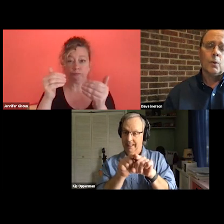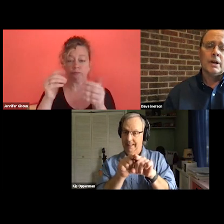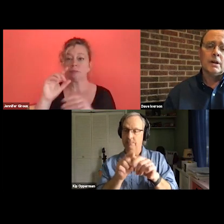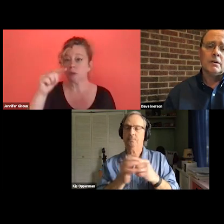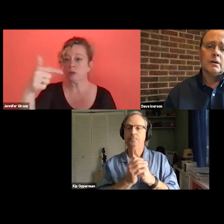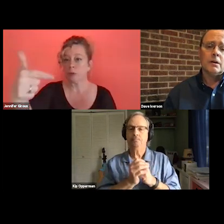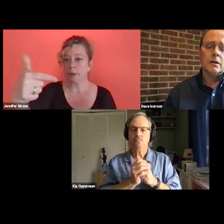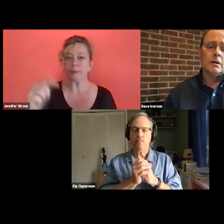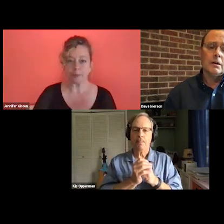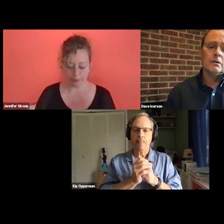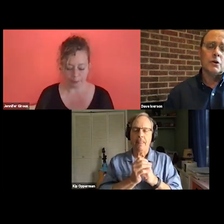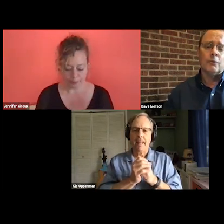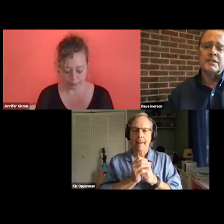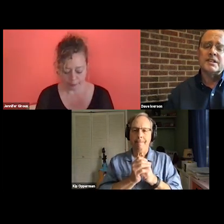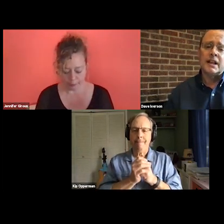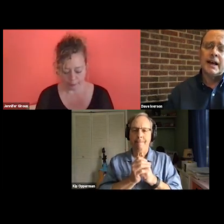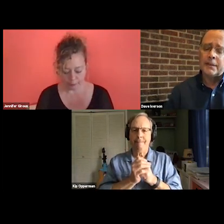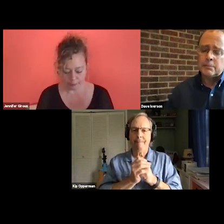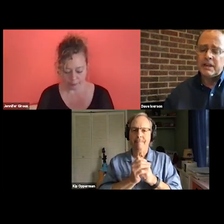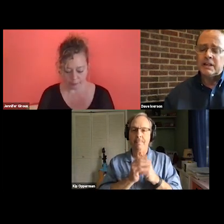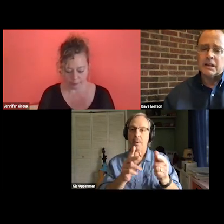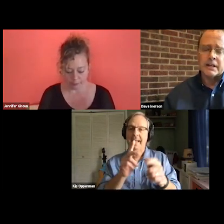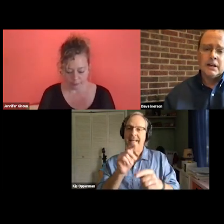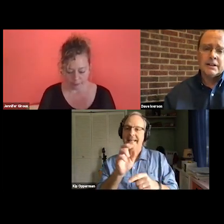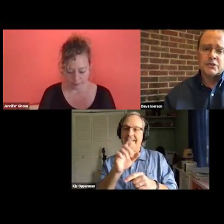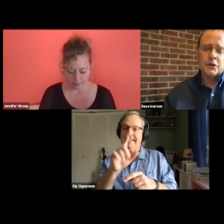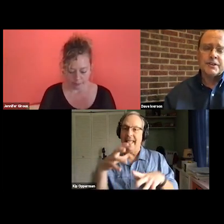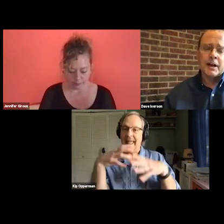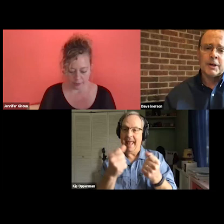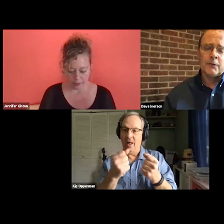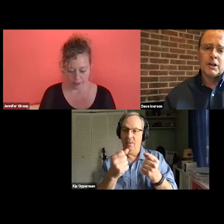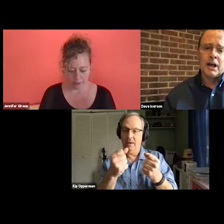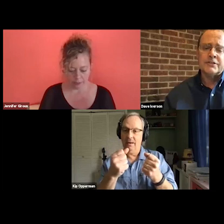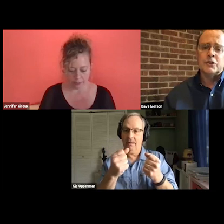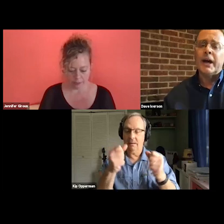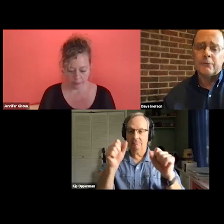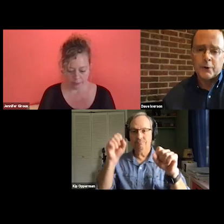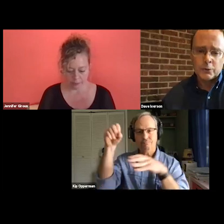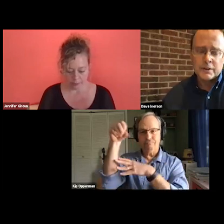Nos sumergimos en la telesalud de inmediato. Resulta que muchos de nuestros clientes tienen teléfonos